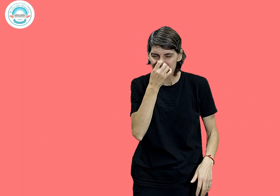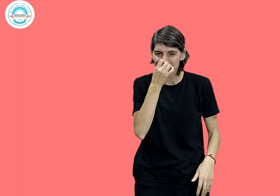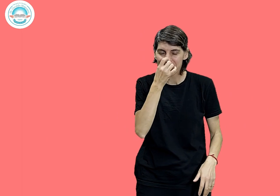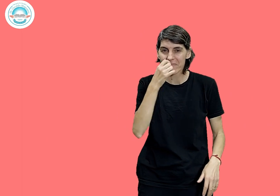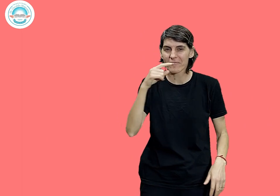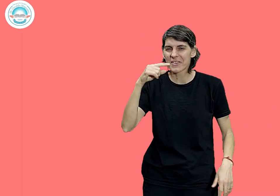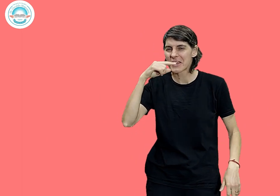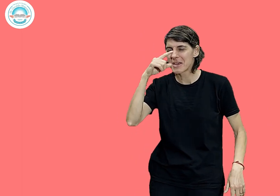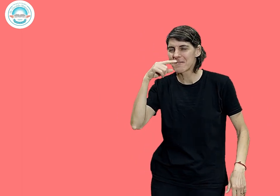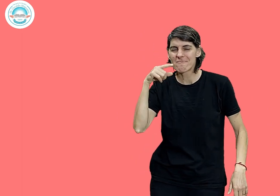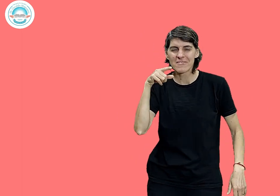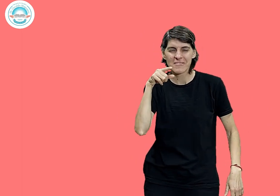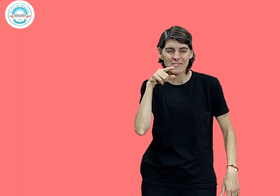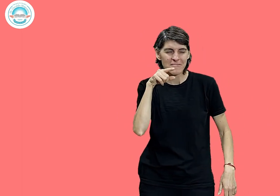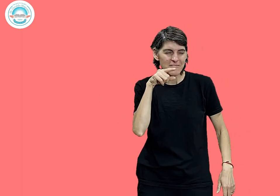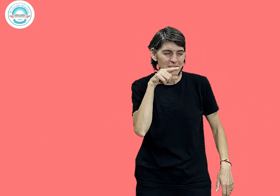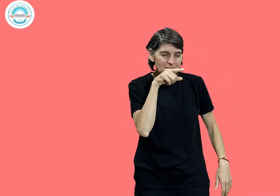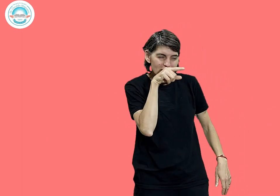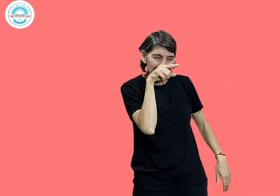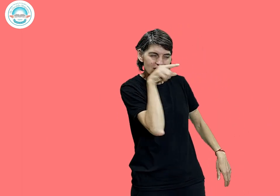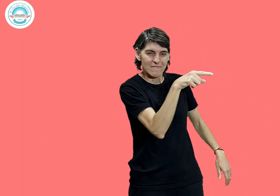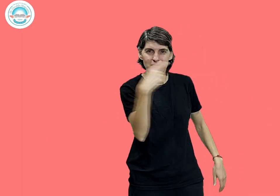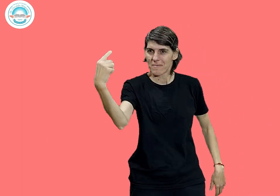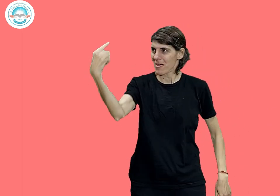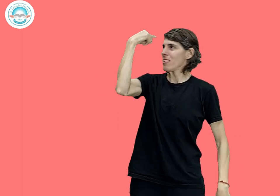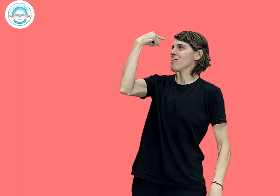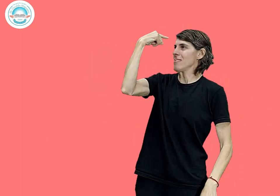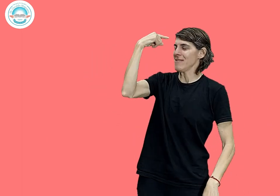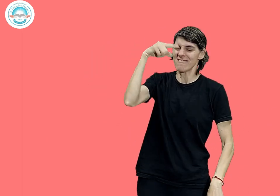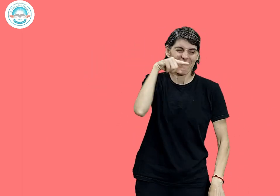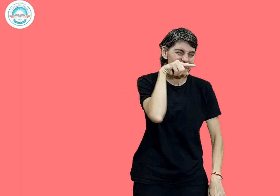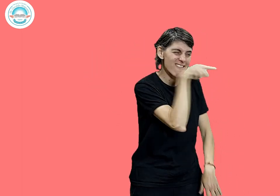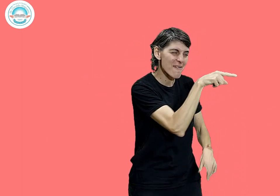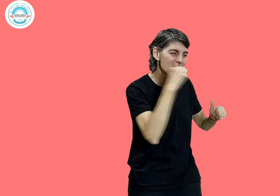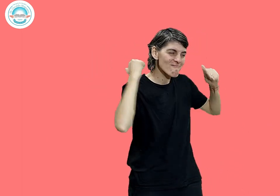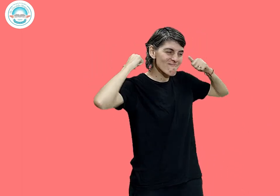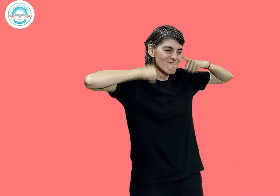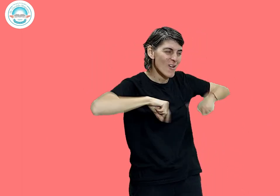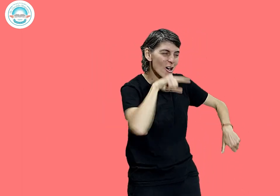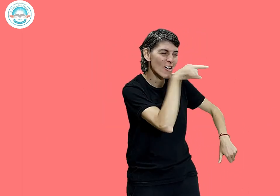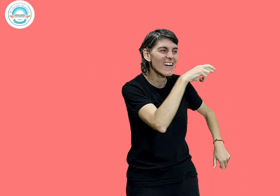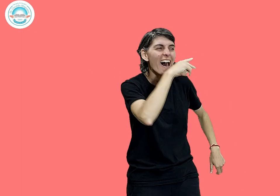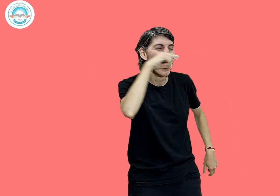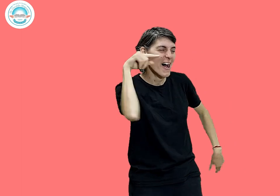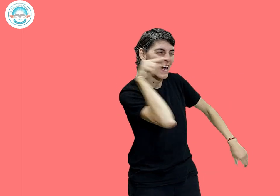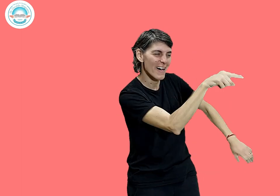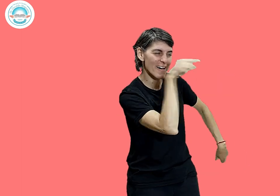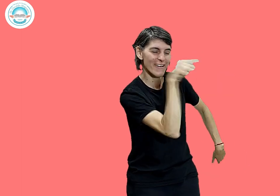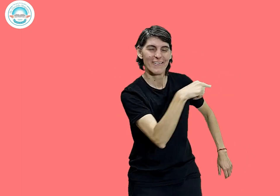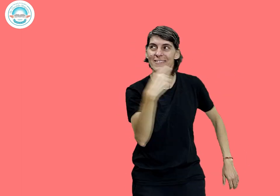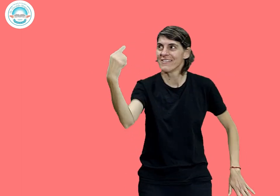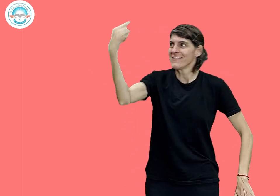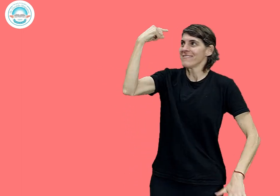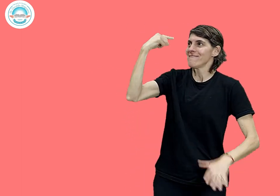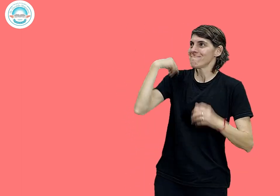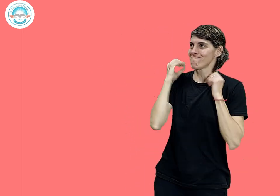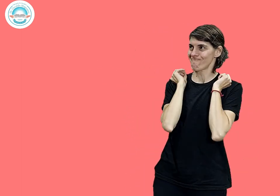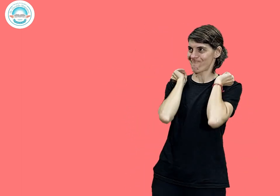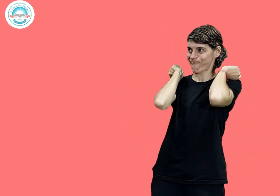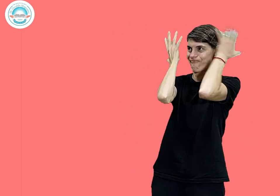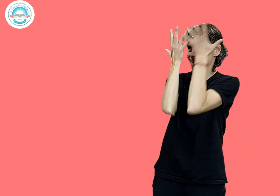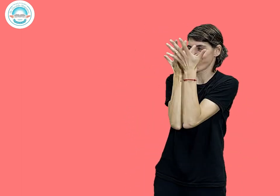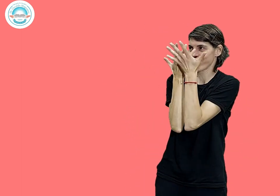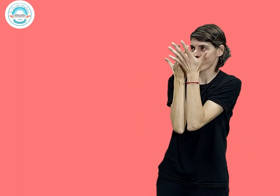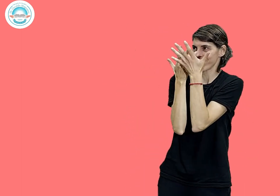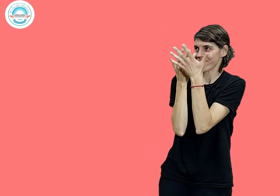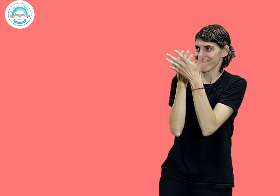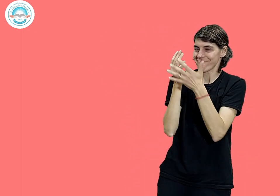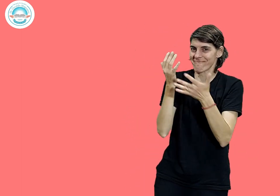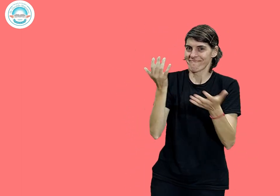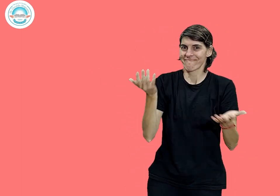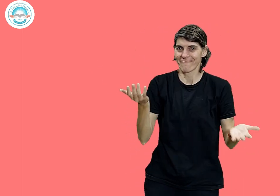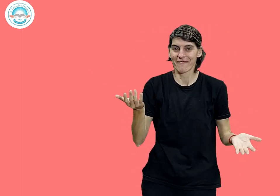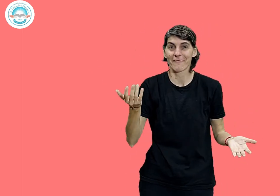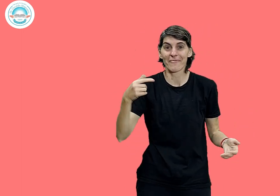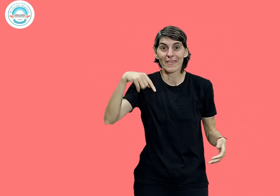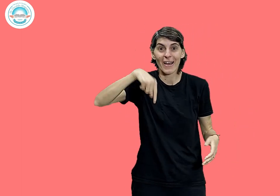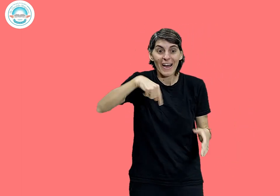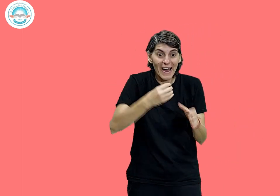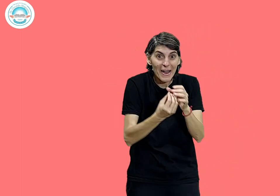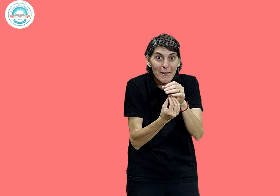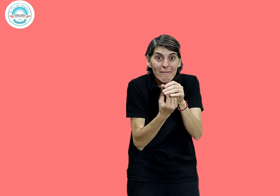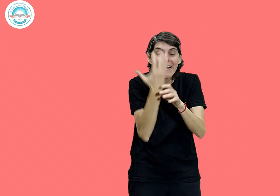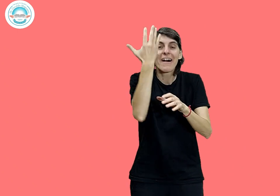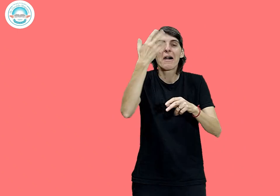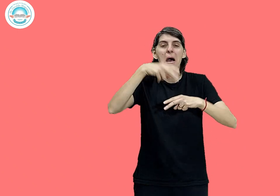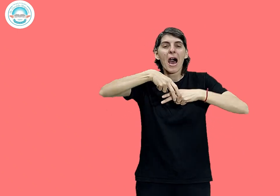pero no encontramos nada. De repente Camila me señaló y gritó: -El olor viene de tu mochila.